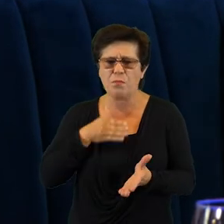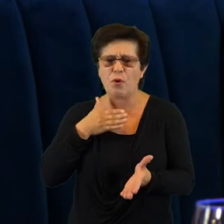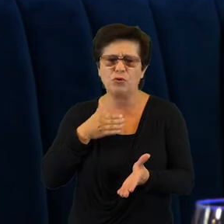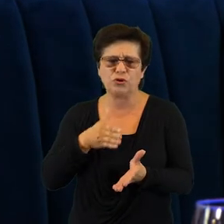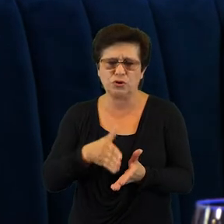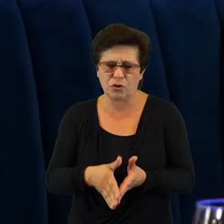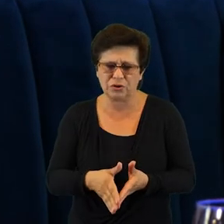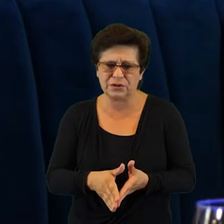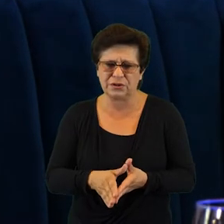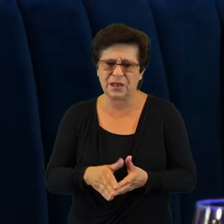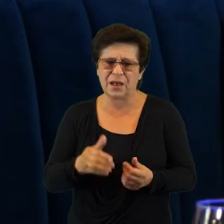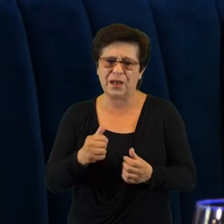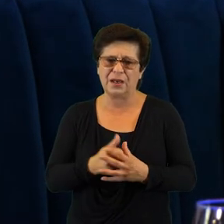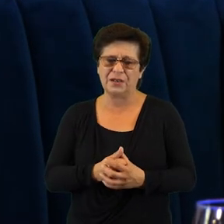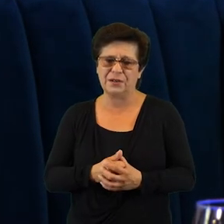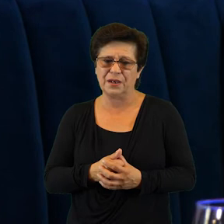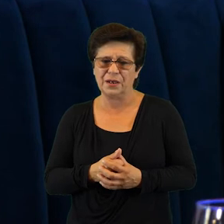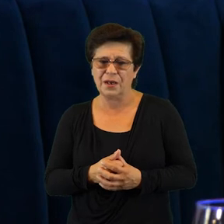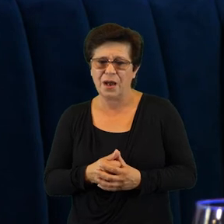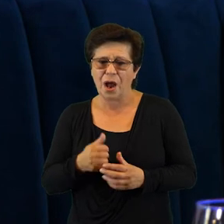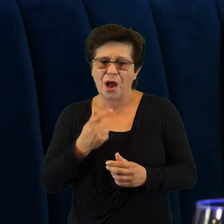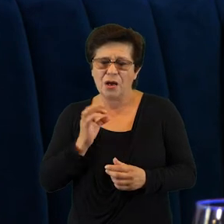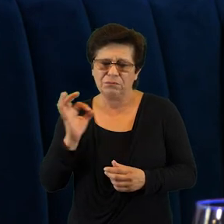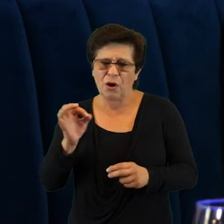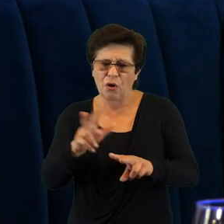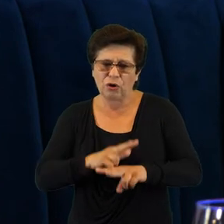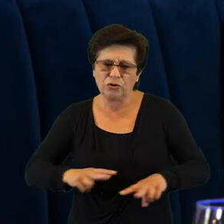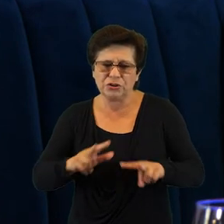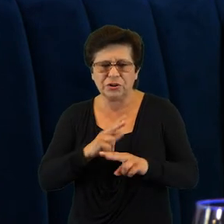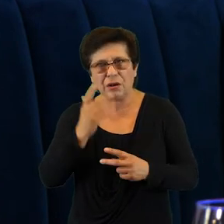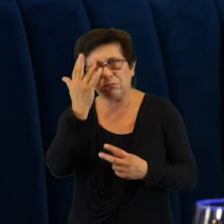Ziścił się sen jego rodziców, jego samego.